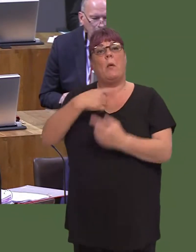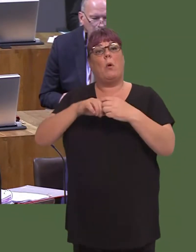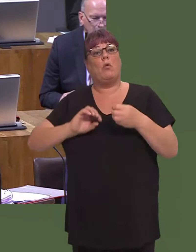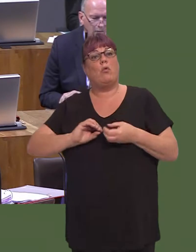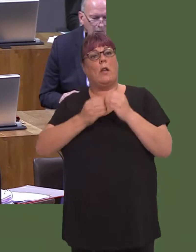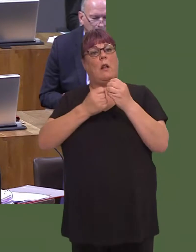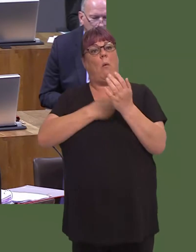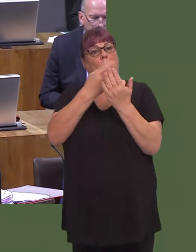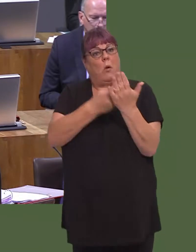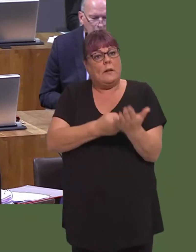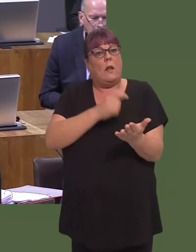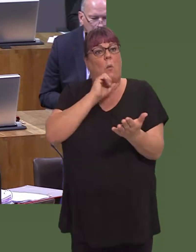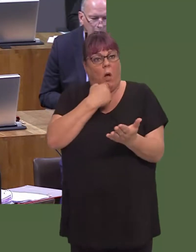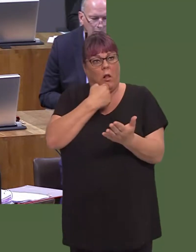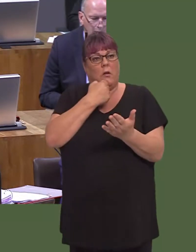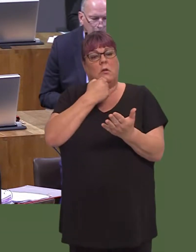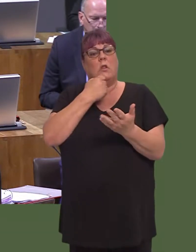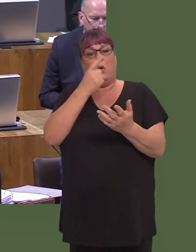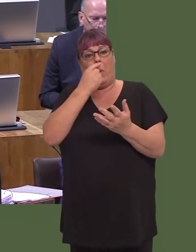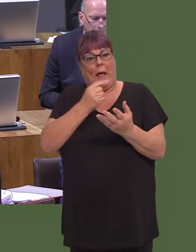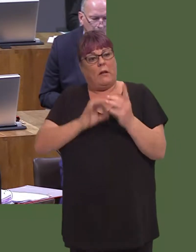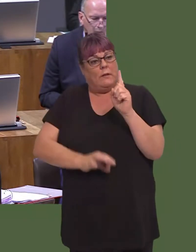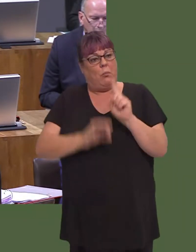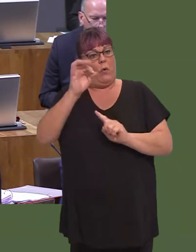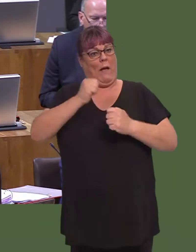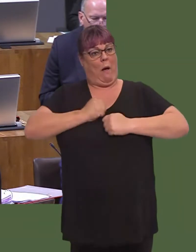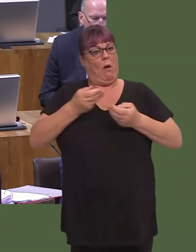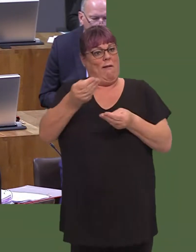gyda sawl prifysgol sydd wedi mynd dramor er mwyn gwerthu'r prifysgolion hynny ar draws